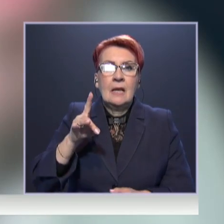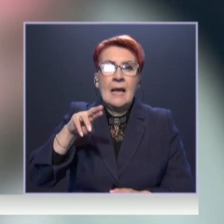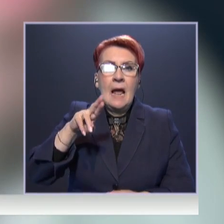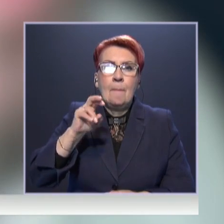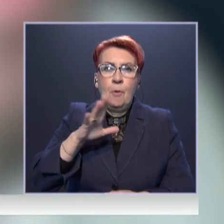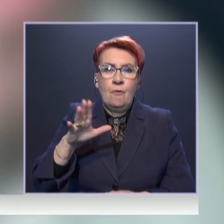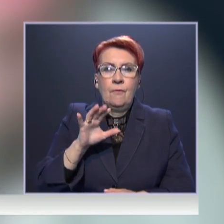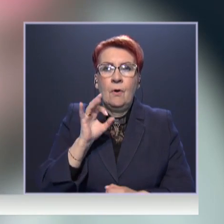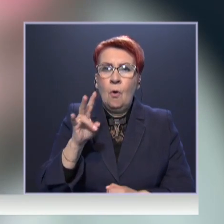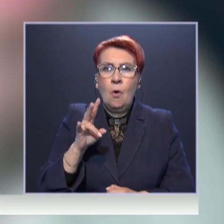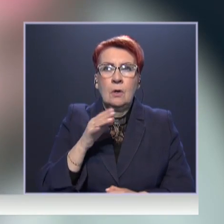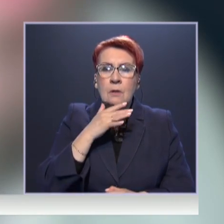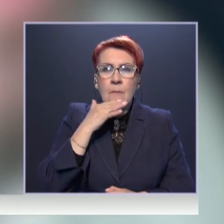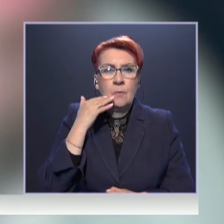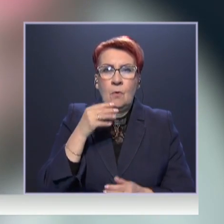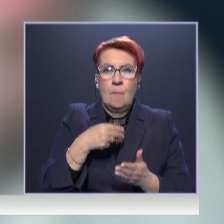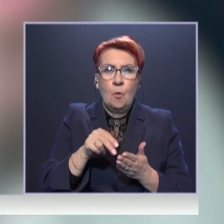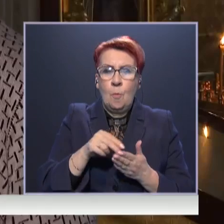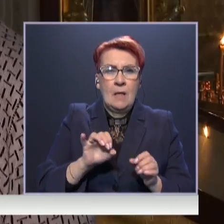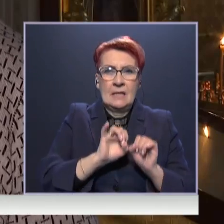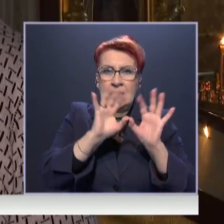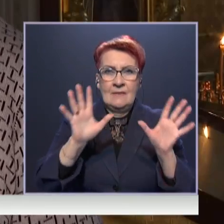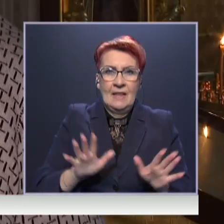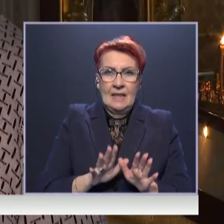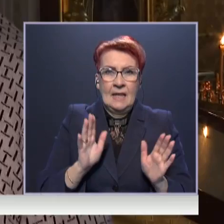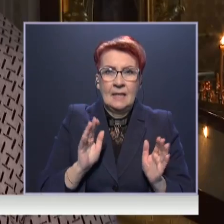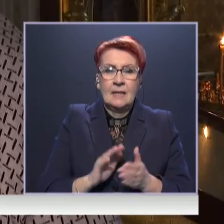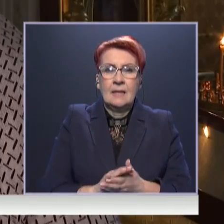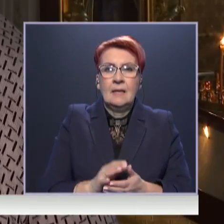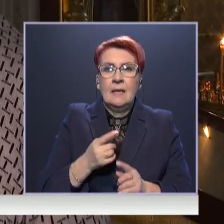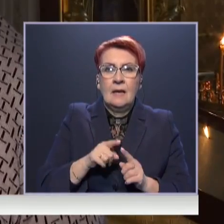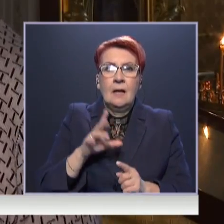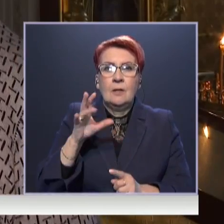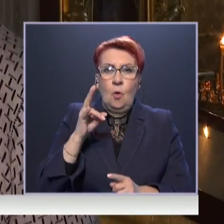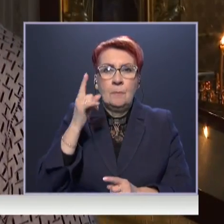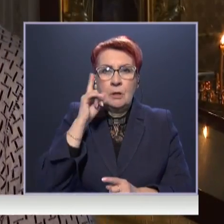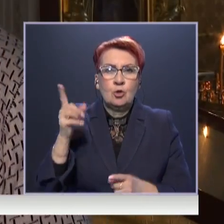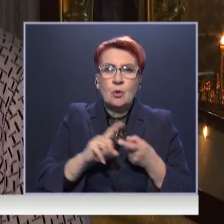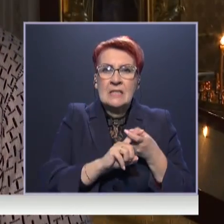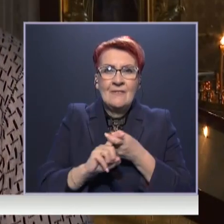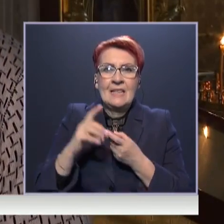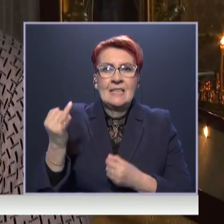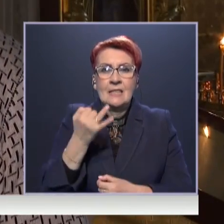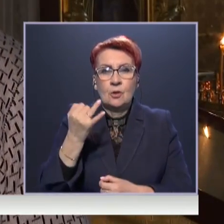как раз выкупал буквально святынь Особенно тех которые он понимал что они как-то связаны с историей высокопетровского